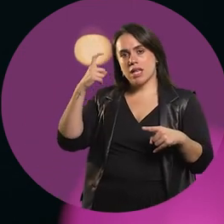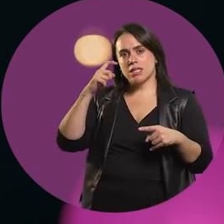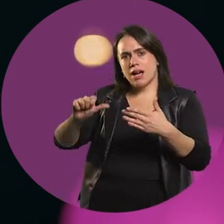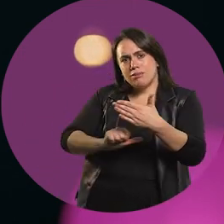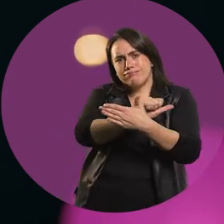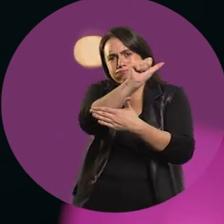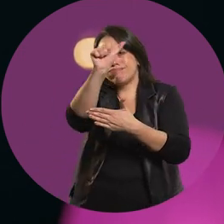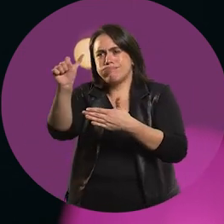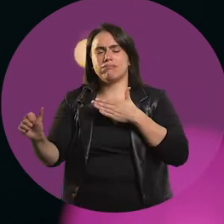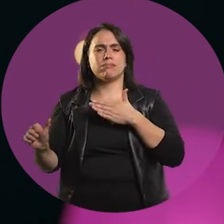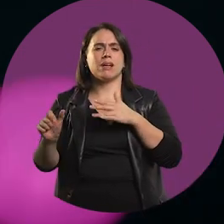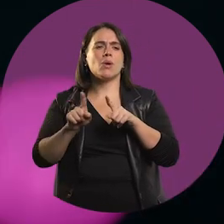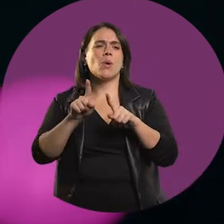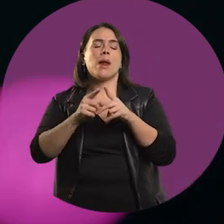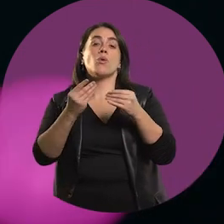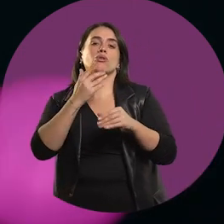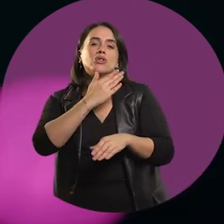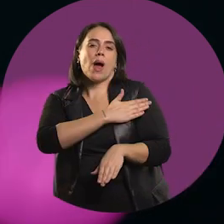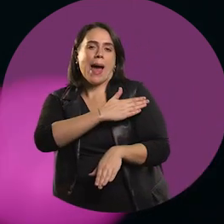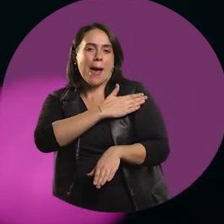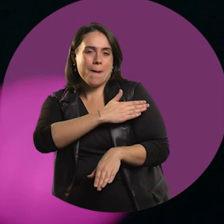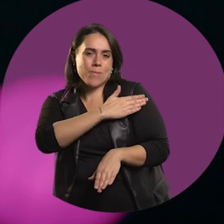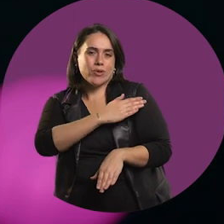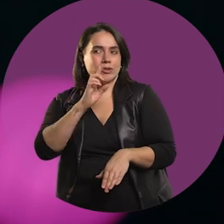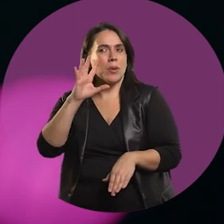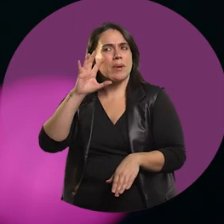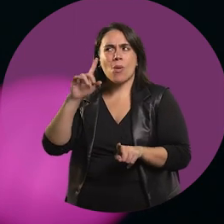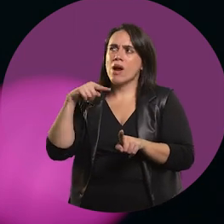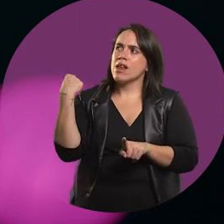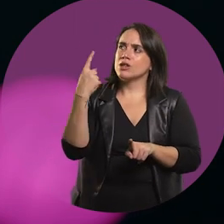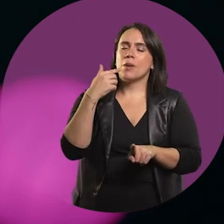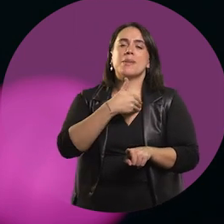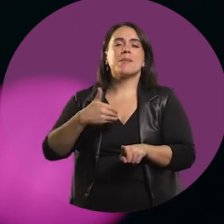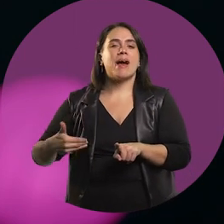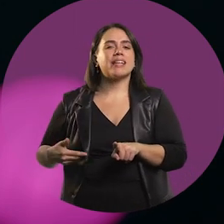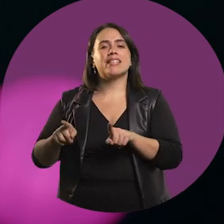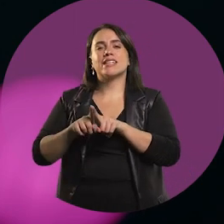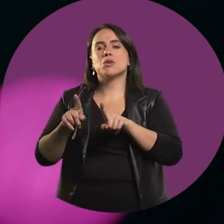fue muy amoroso y recuerdo a todas mis maestras con mucho cariño,